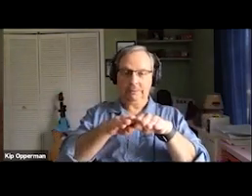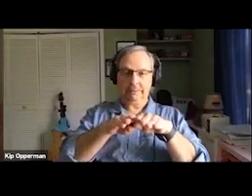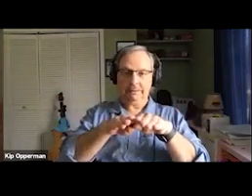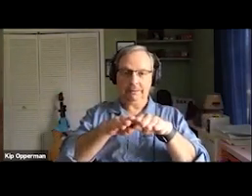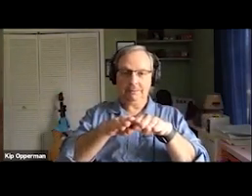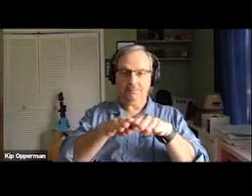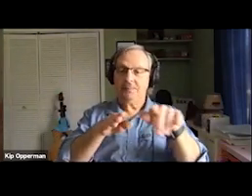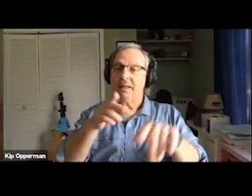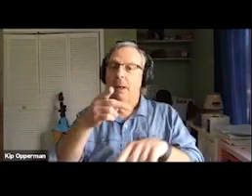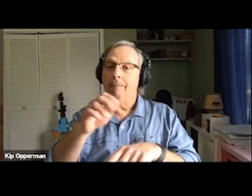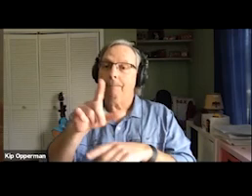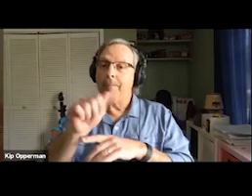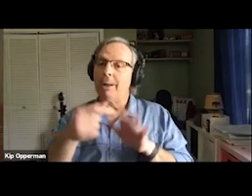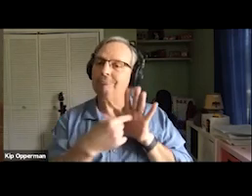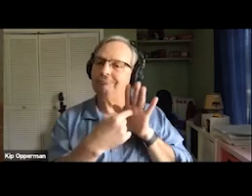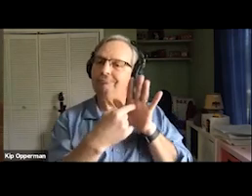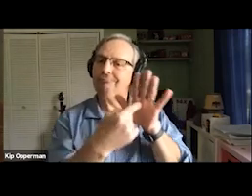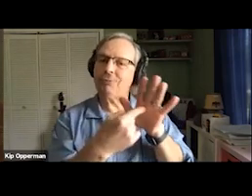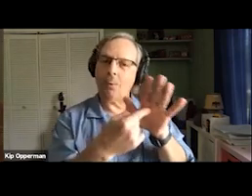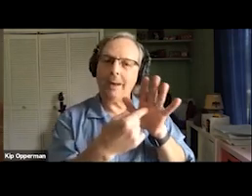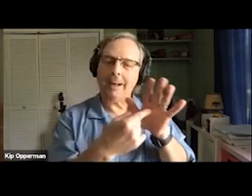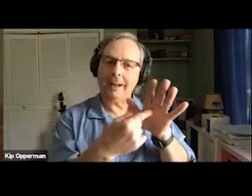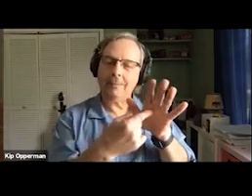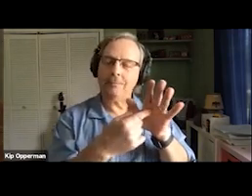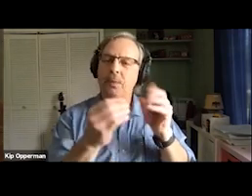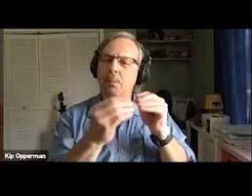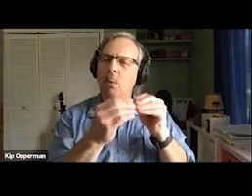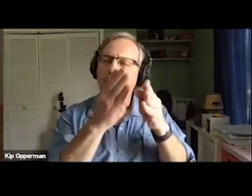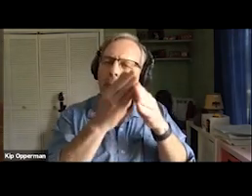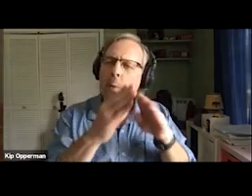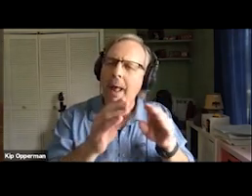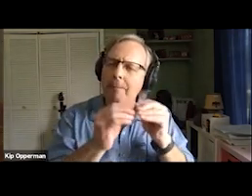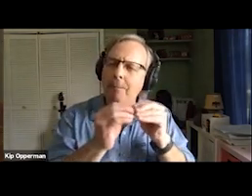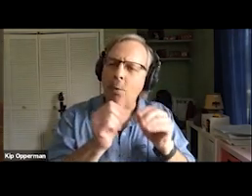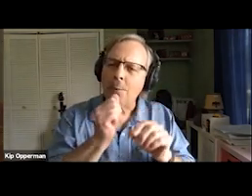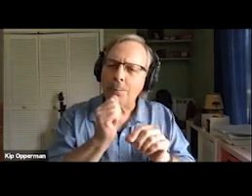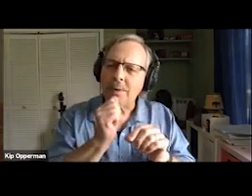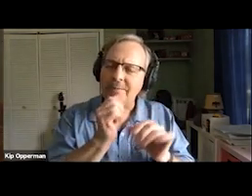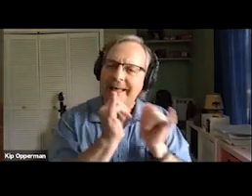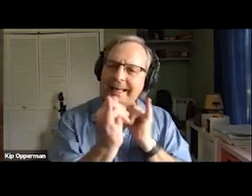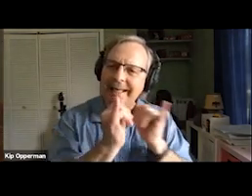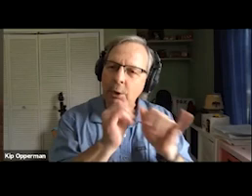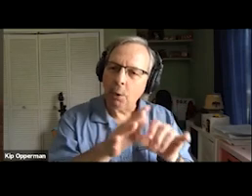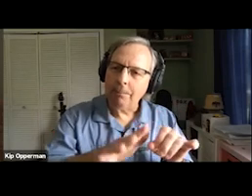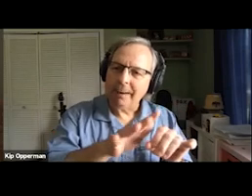Y aquí está Paula mostrando nuestro espacio para entrevistas un poco más apartado, más tranquilo, y un poco más privado, para nuestros equipos de salud conductual.